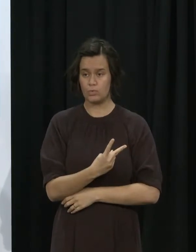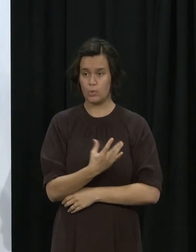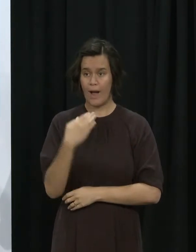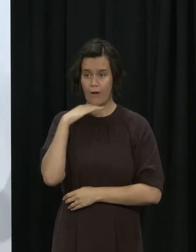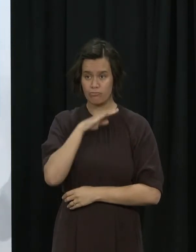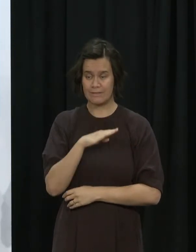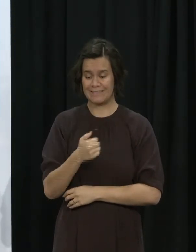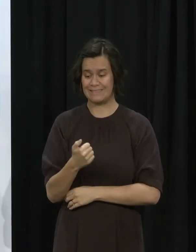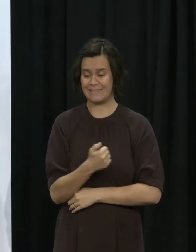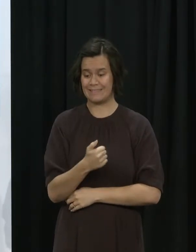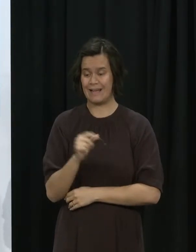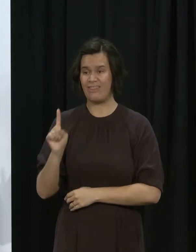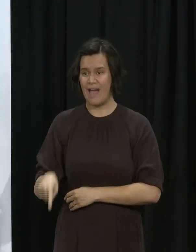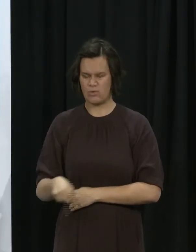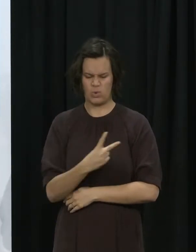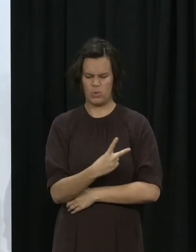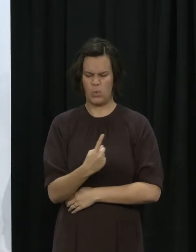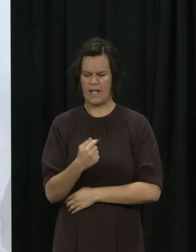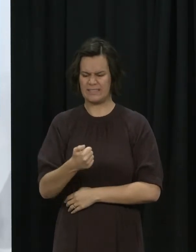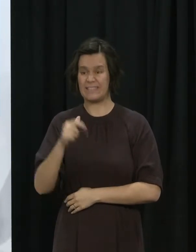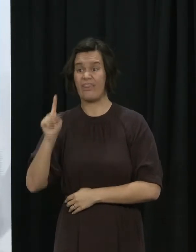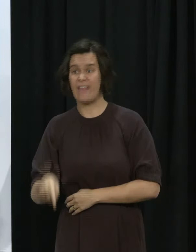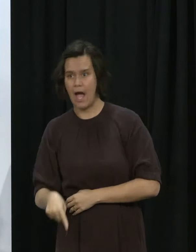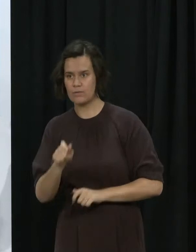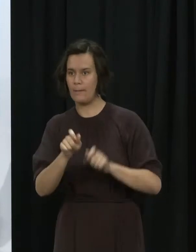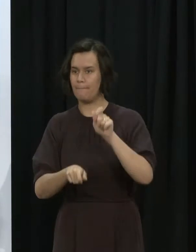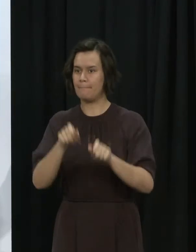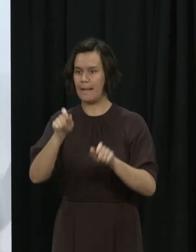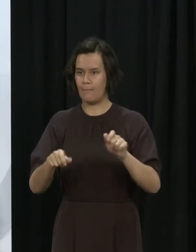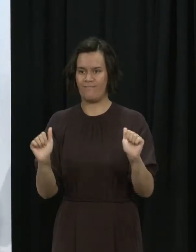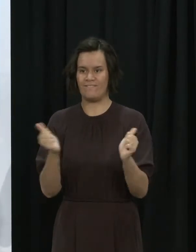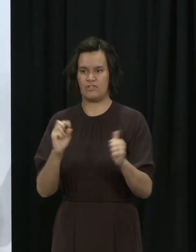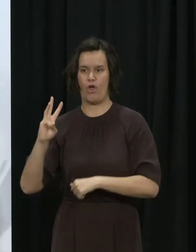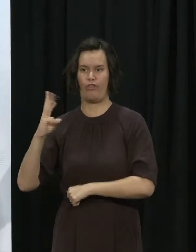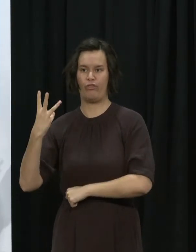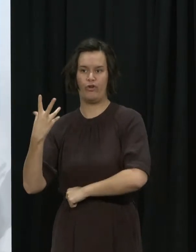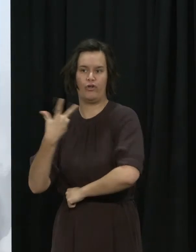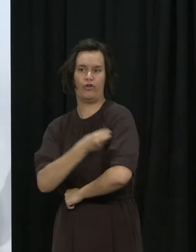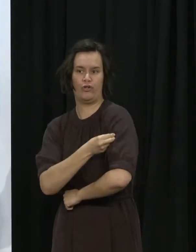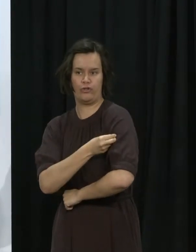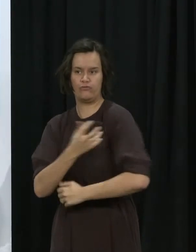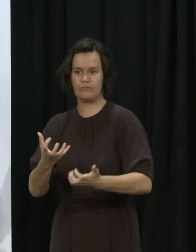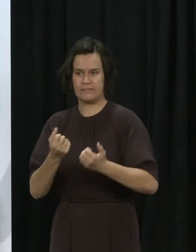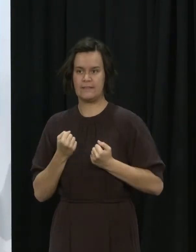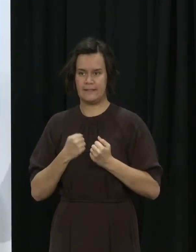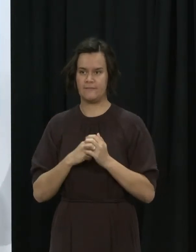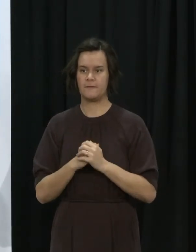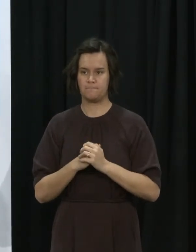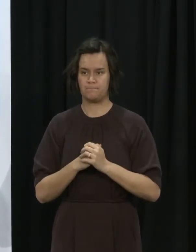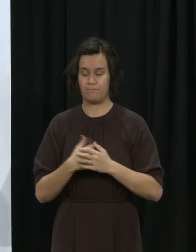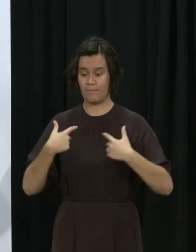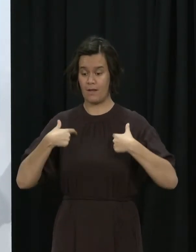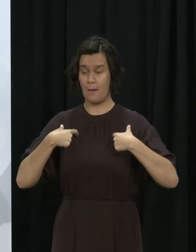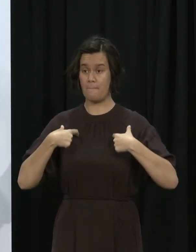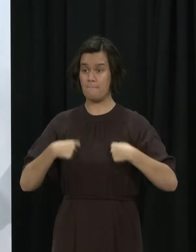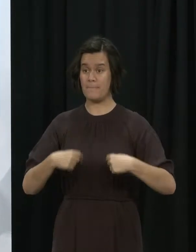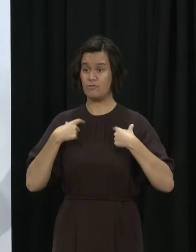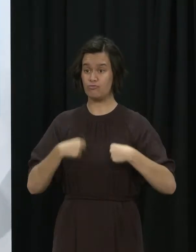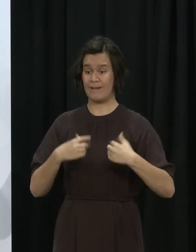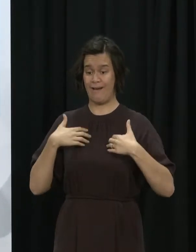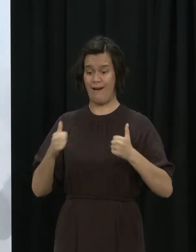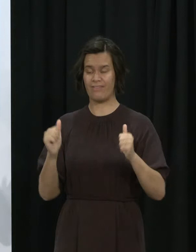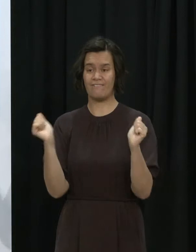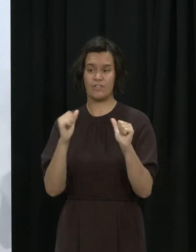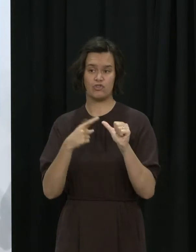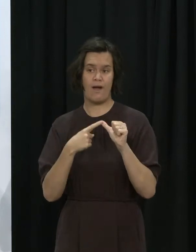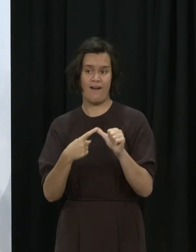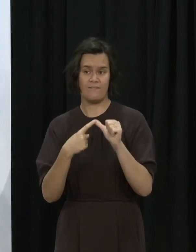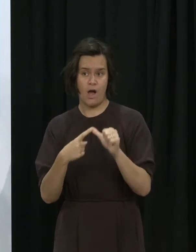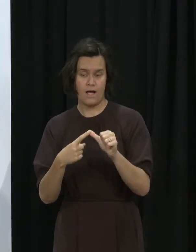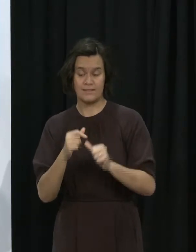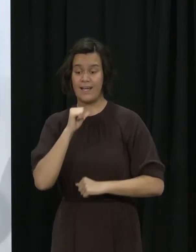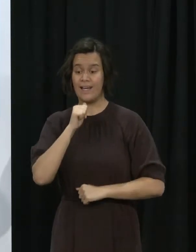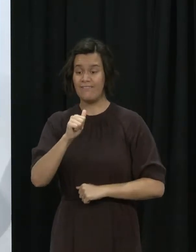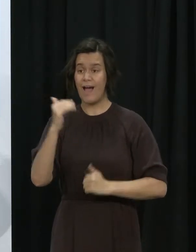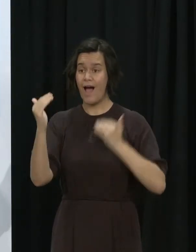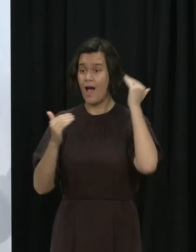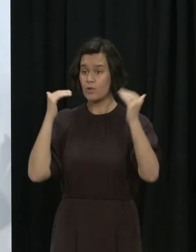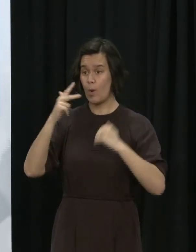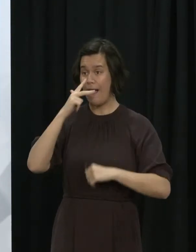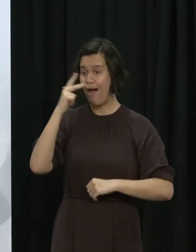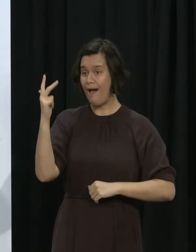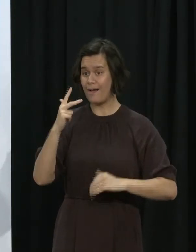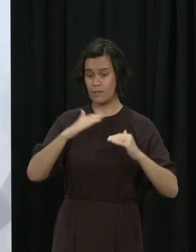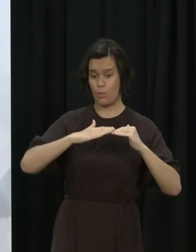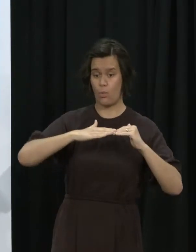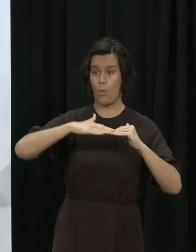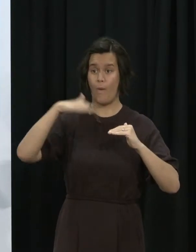nuku mai i nga wiki e haere ake